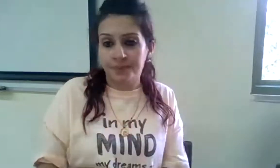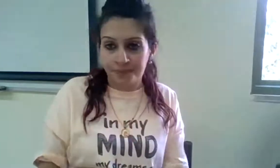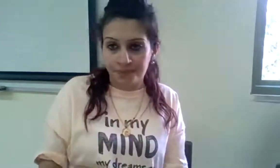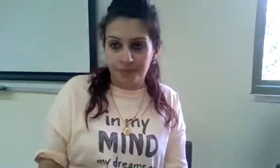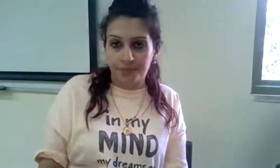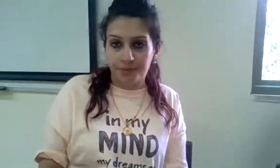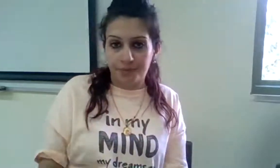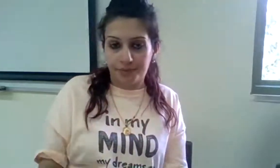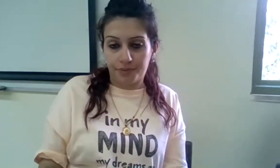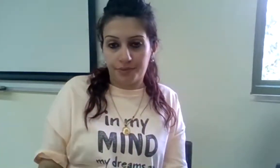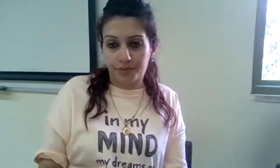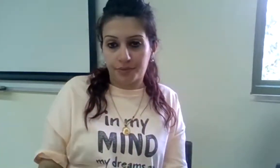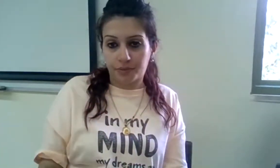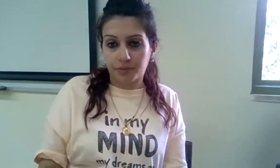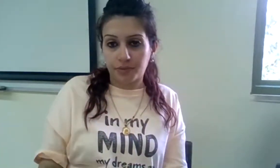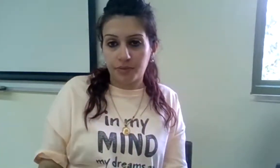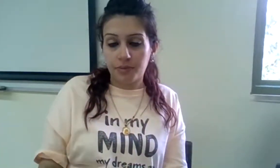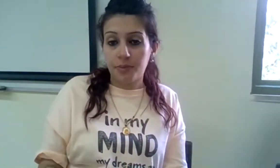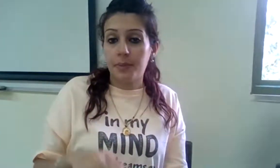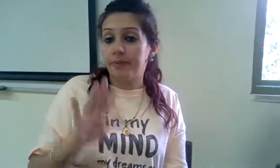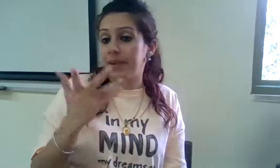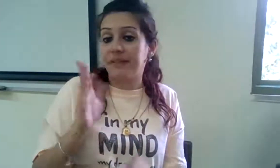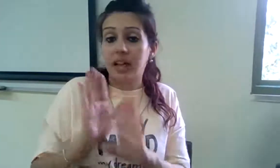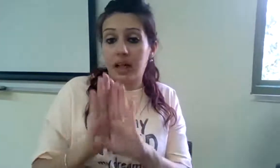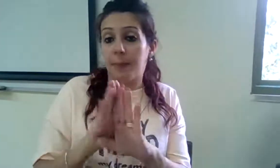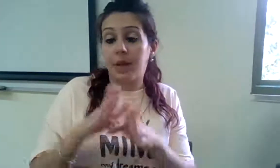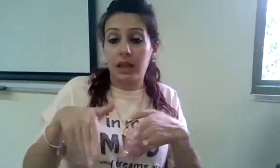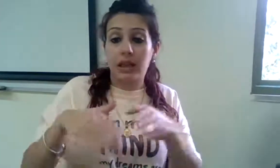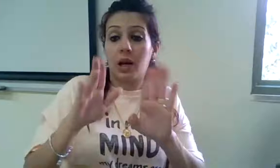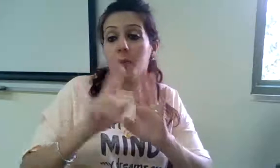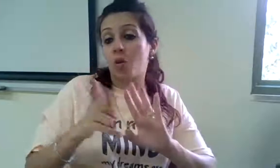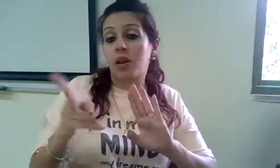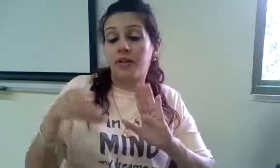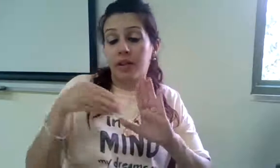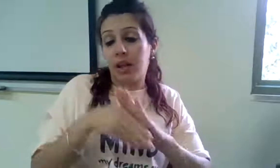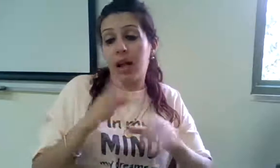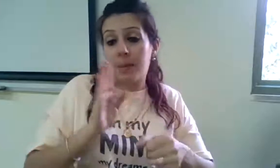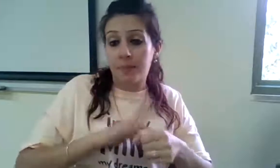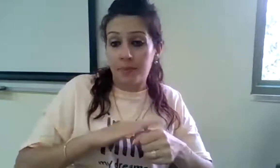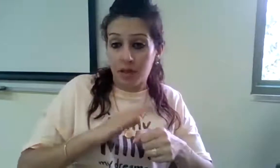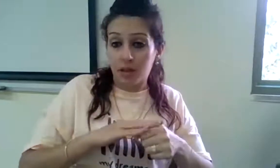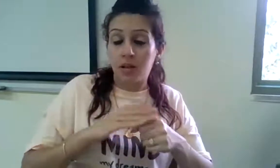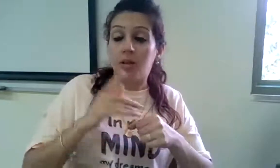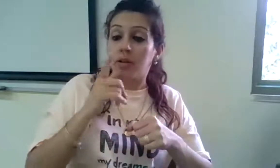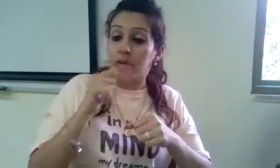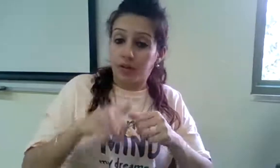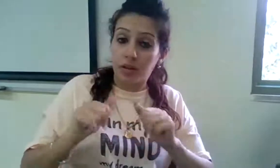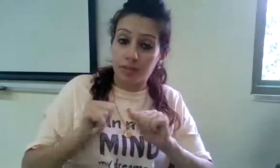قريبة من أعداد خطط دراسية فردية